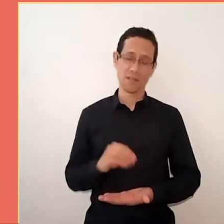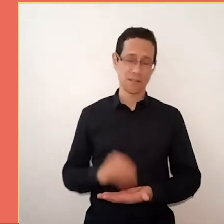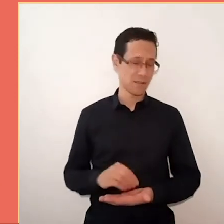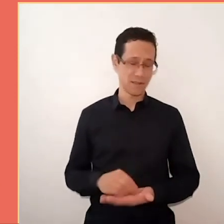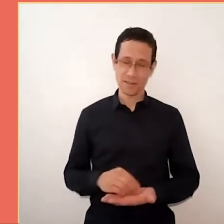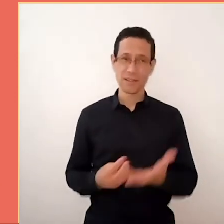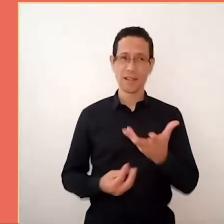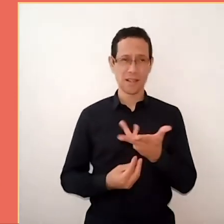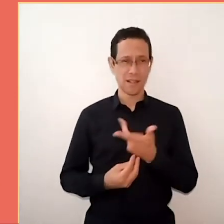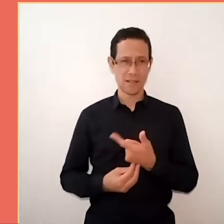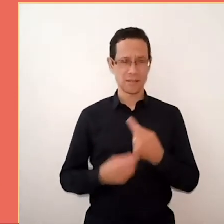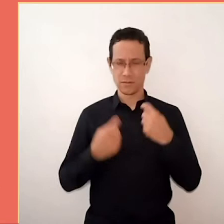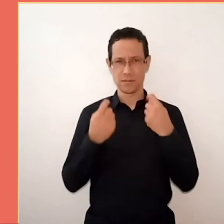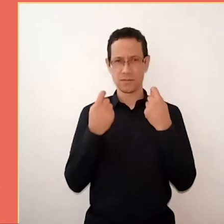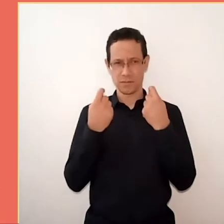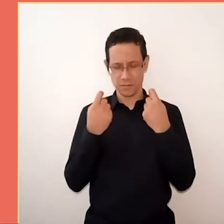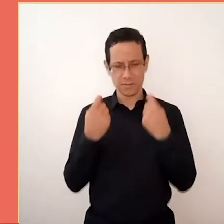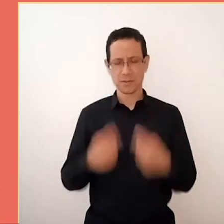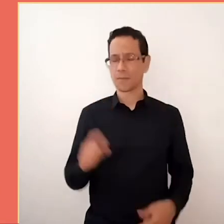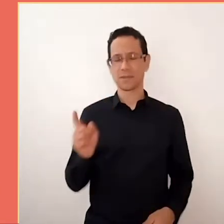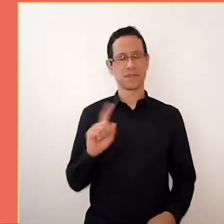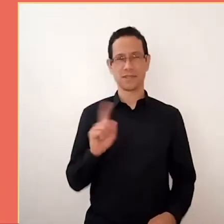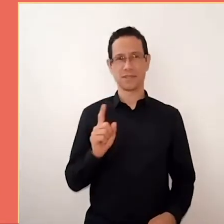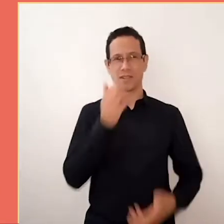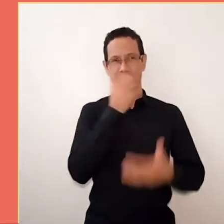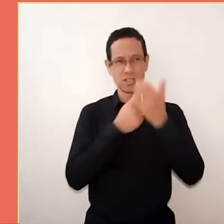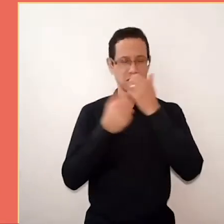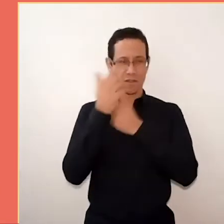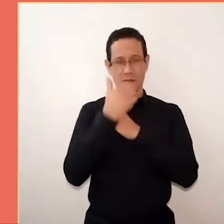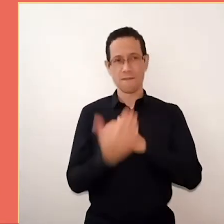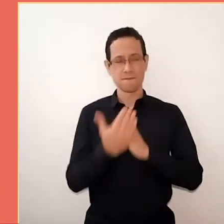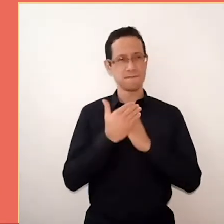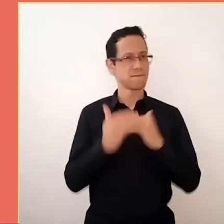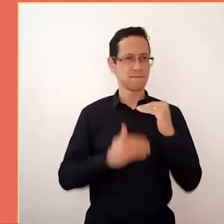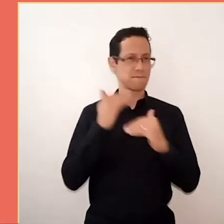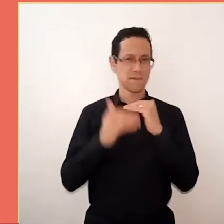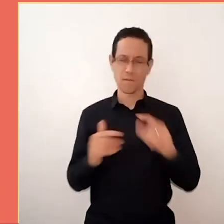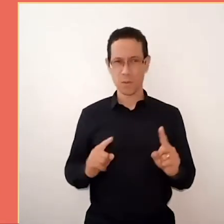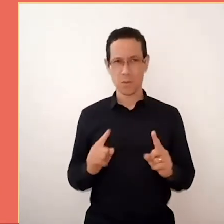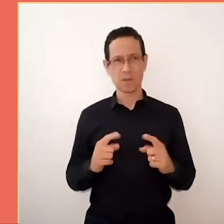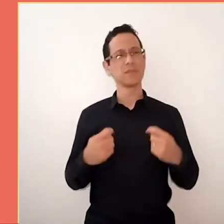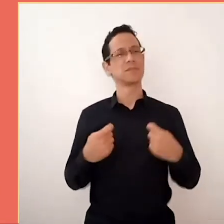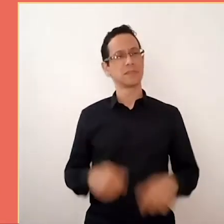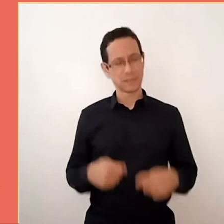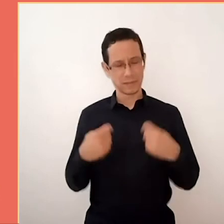necessária à sobrevivência. E não inclui